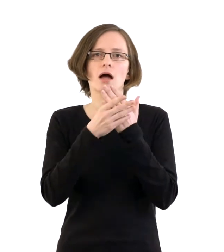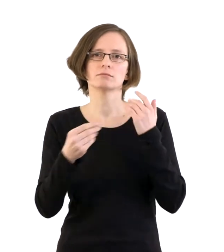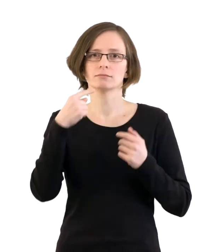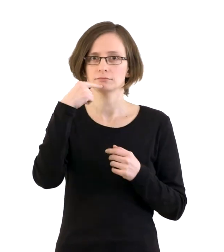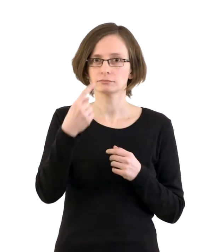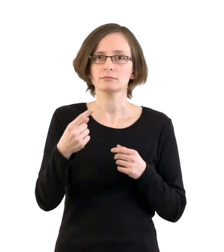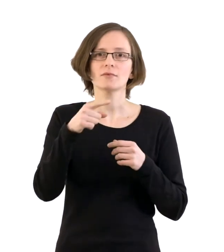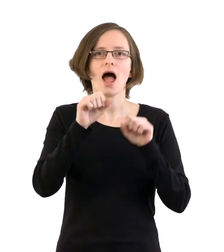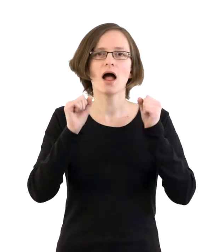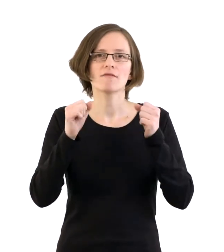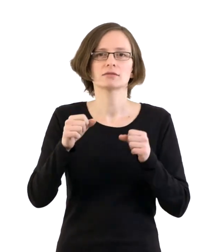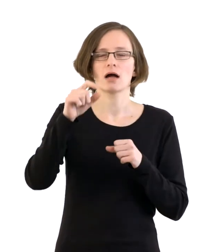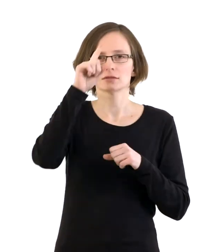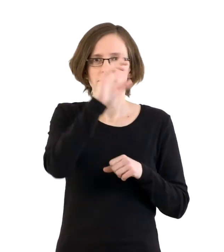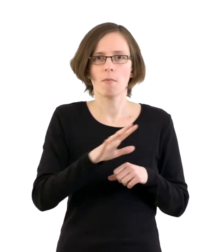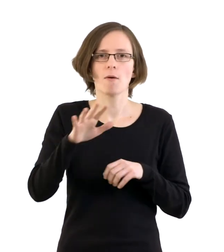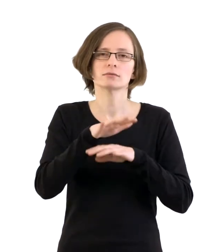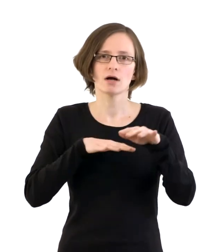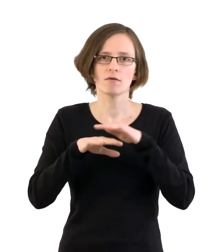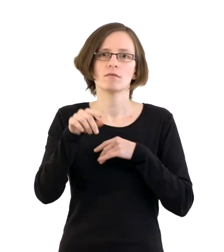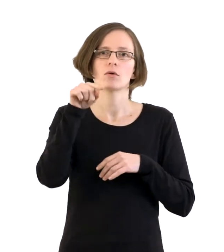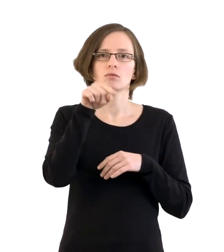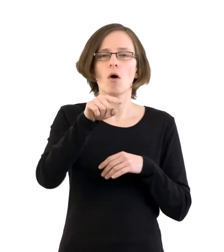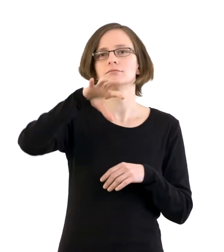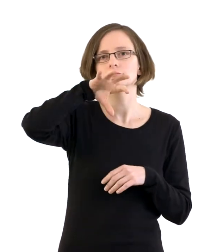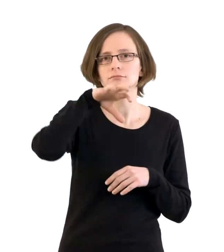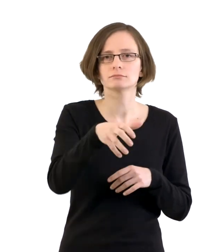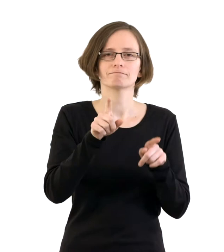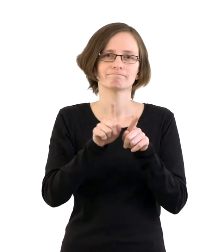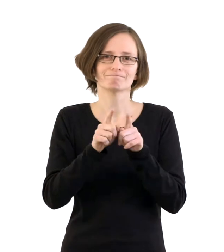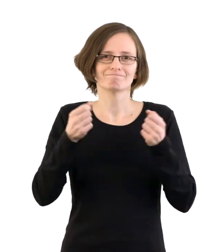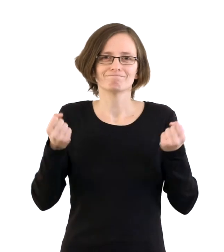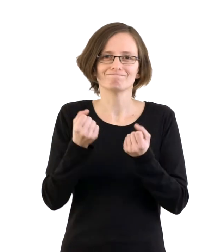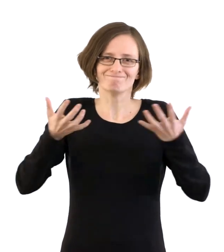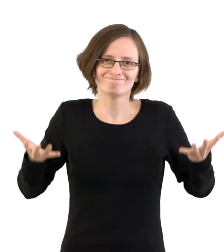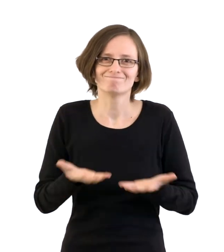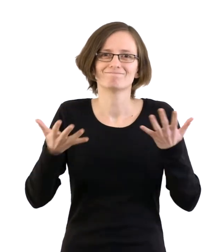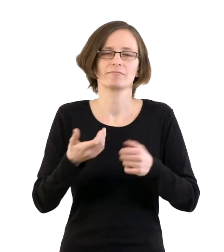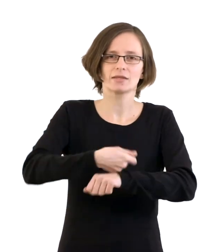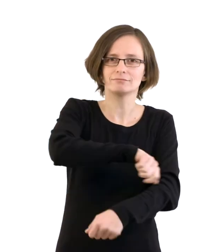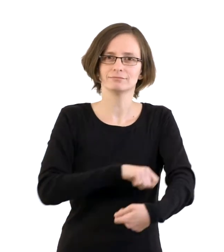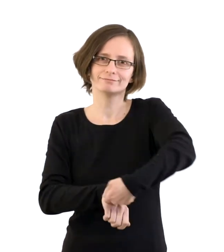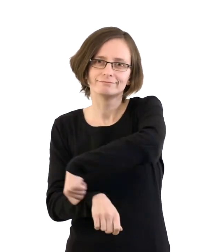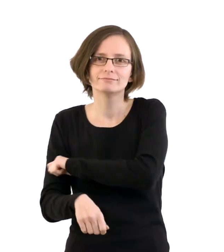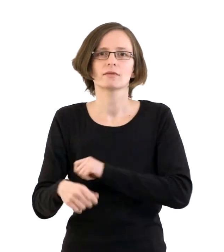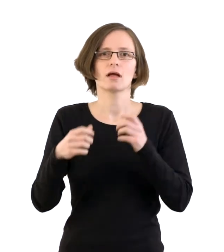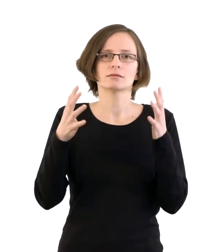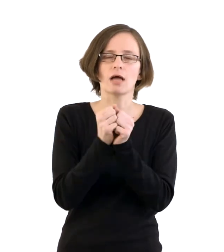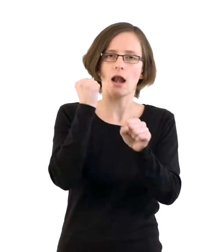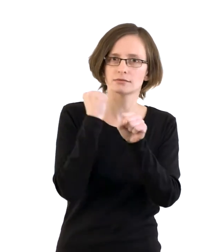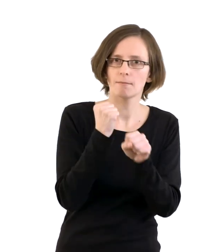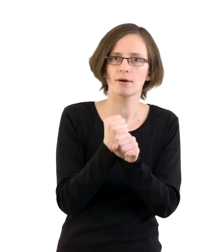Według ekspertów aktywizacja społeczno-zawodowa to zespół działań, zmierzających do wywołania motywacji do znalezienia pracy,